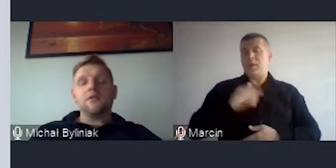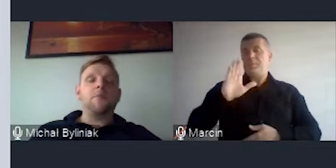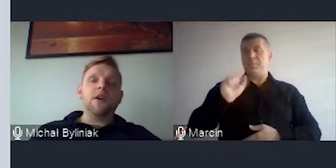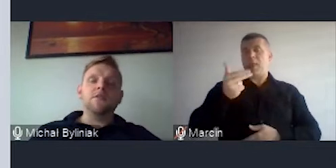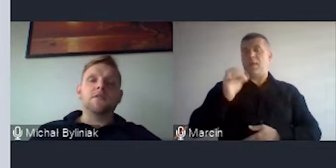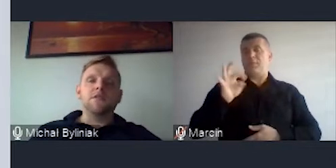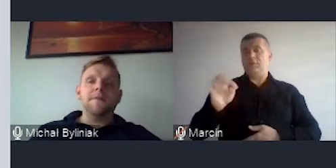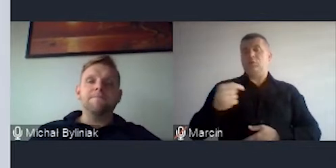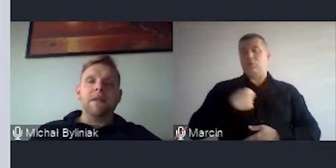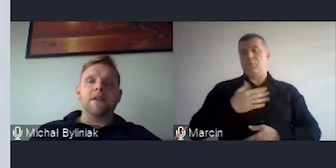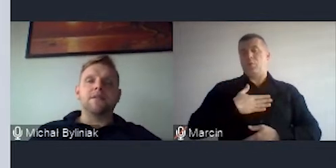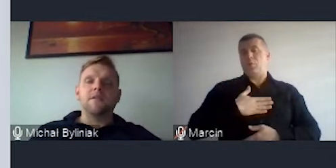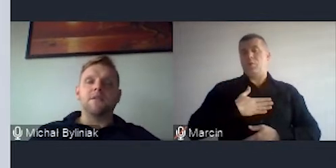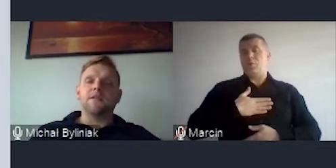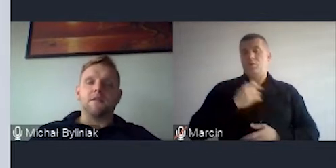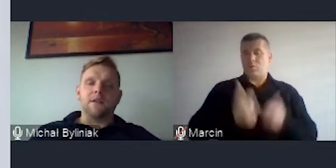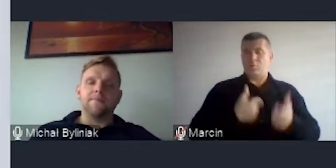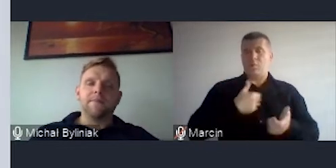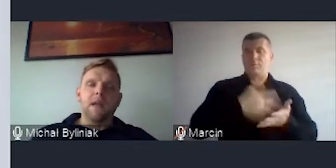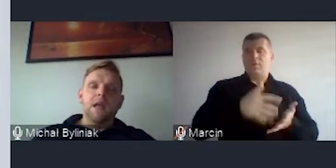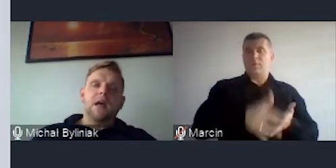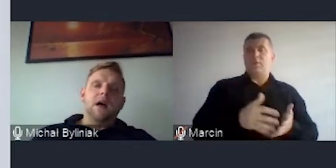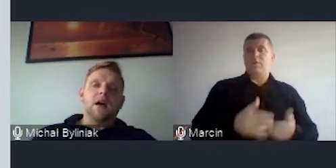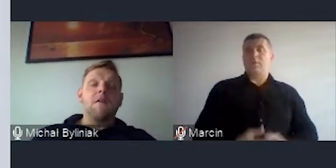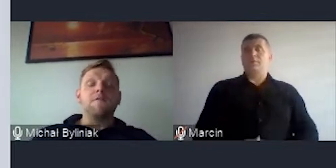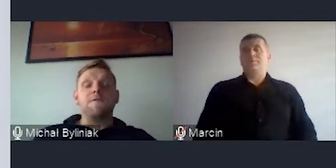no to po jego stronie jest wydatkowanie.